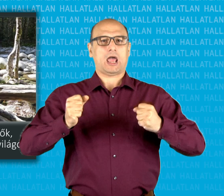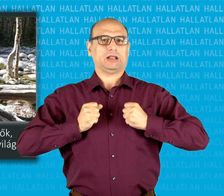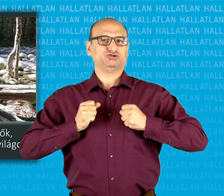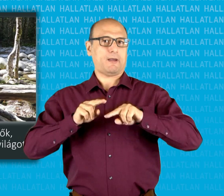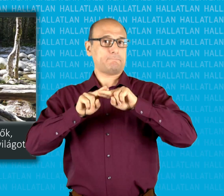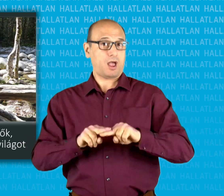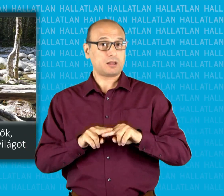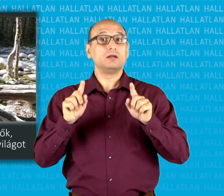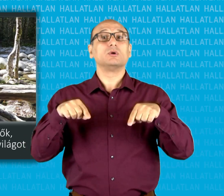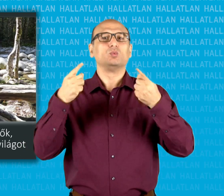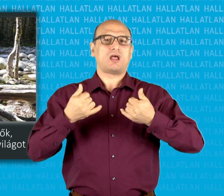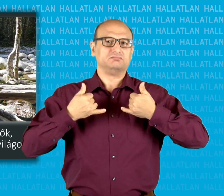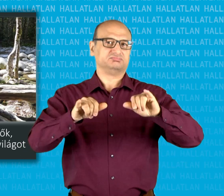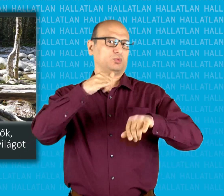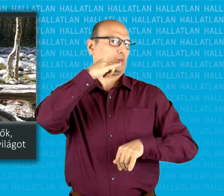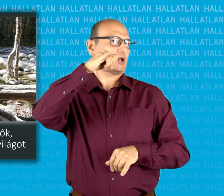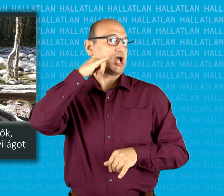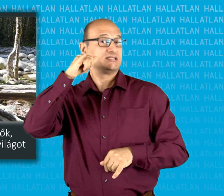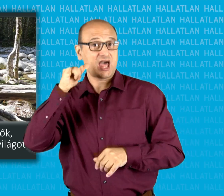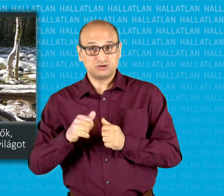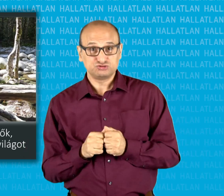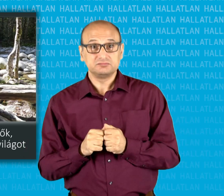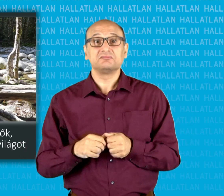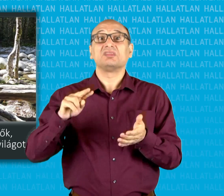ami kényelmesen befér egy hátizsákba, és útnak indultak.